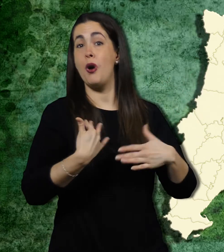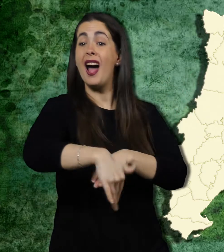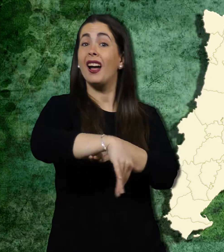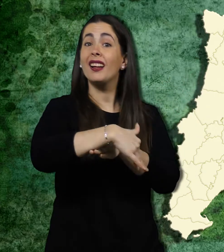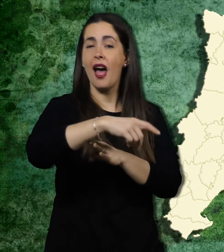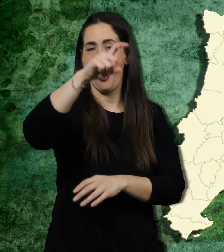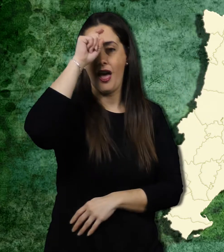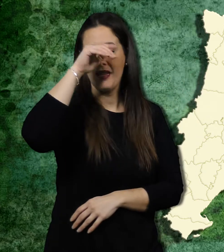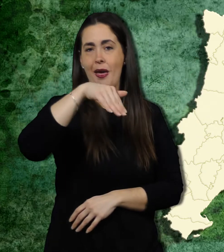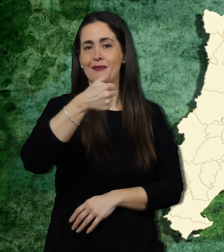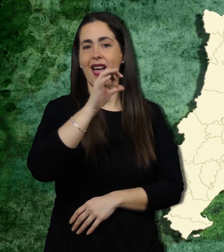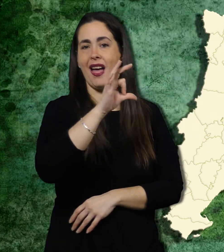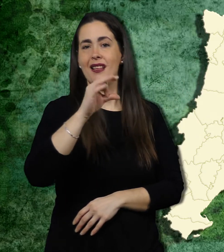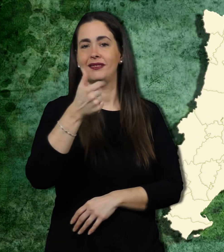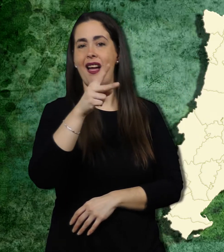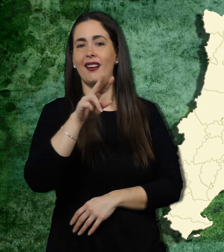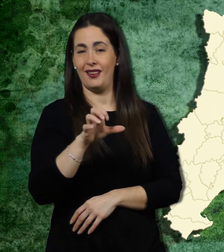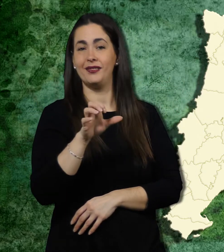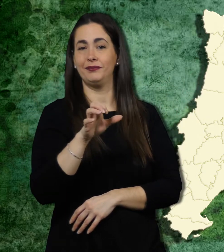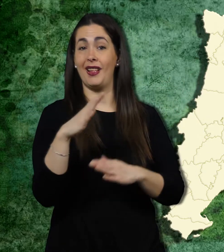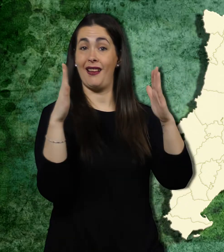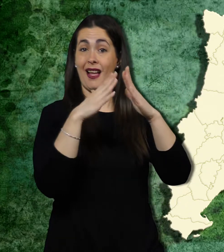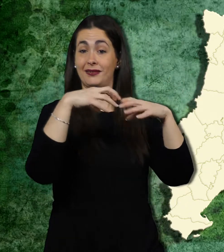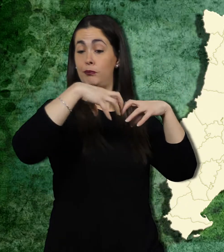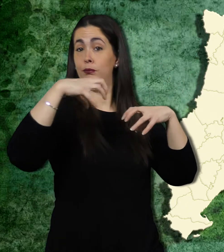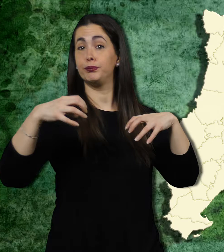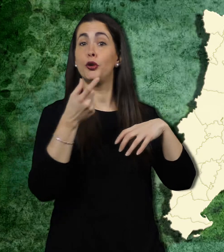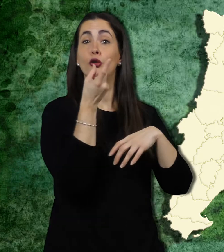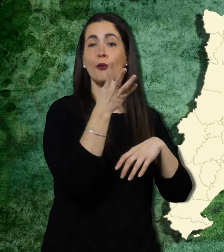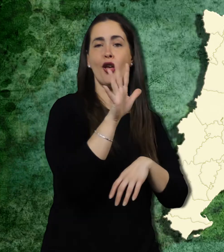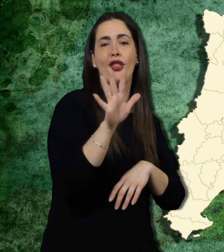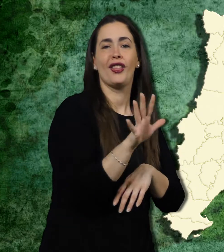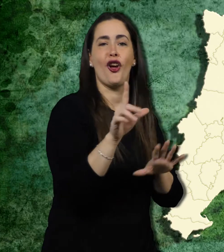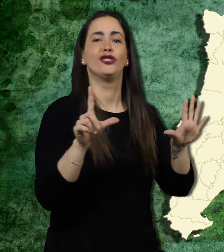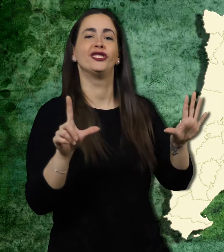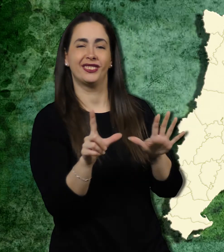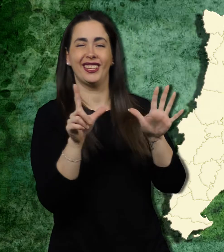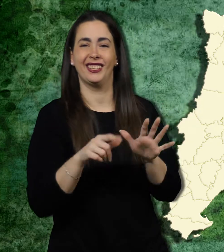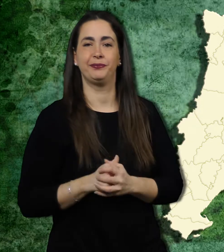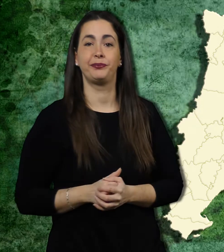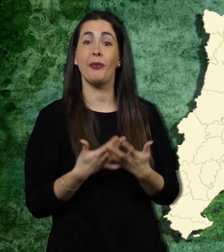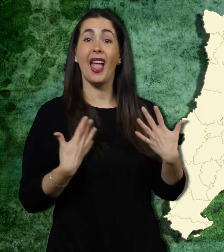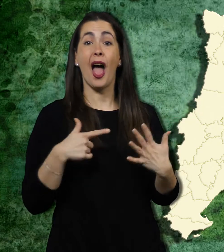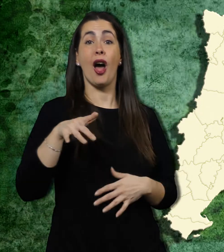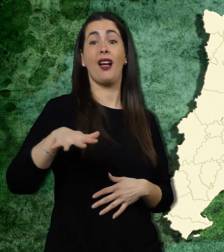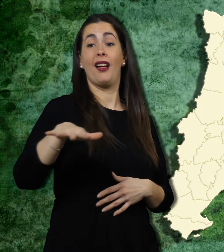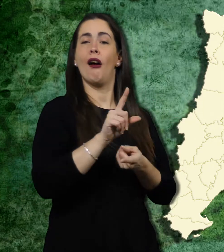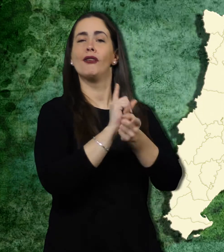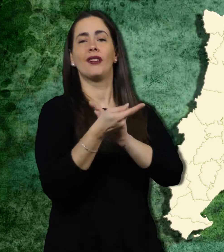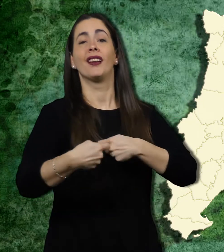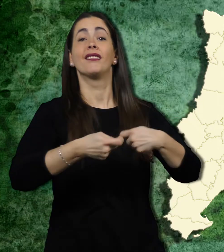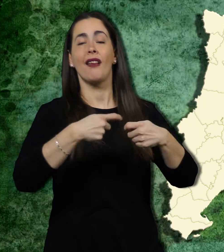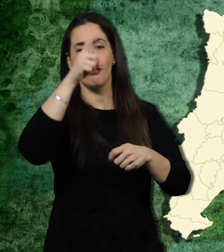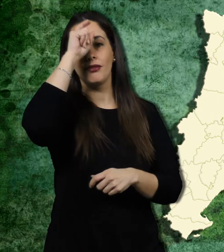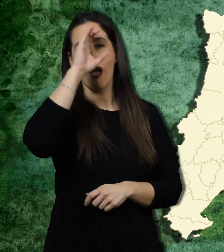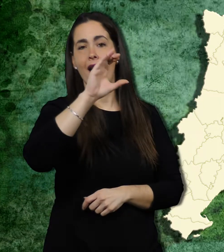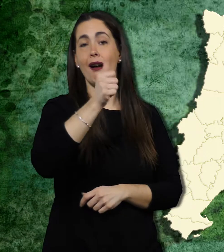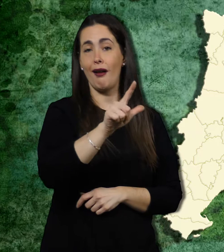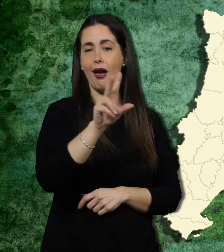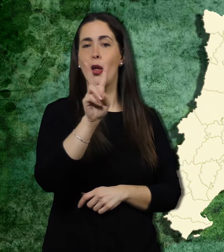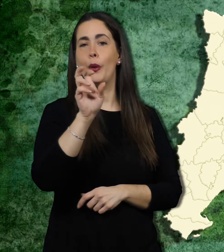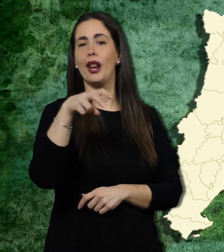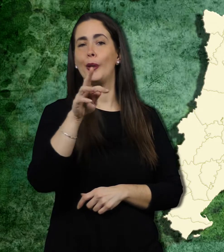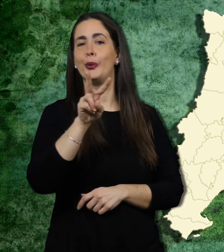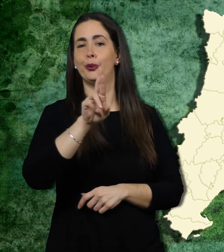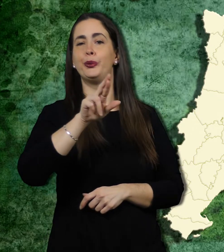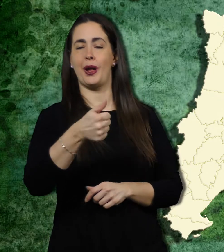entre les cases dels números 5 i 7 de la via de Massagué, on actualment hi ha la botiga de Cal Ventura.